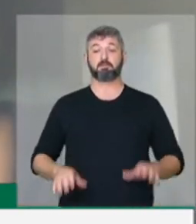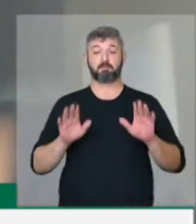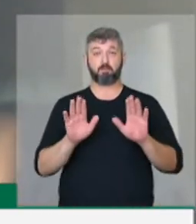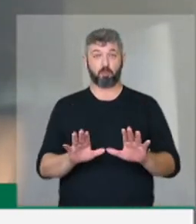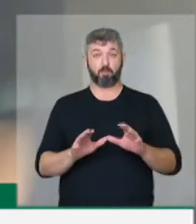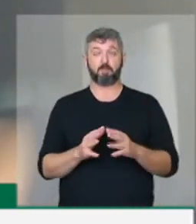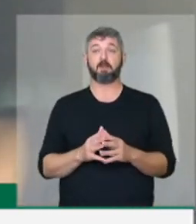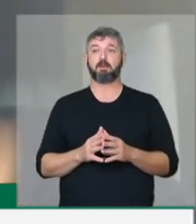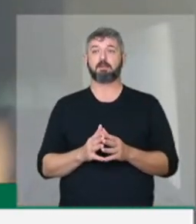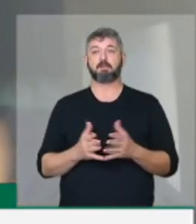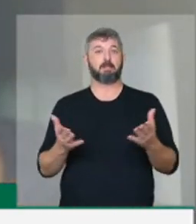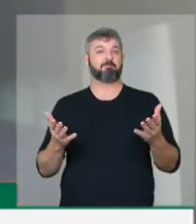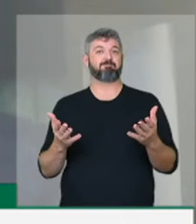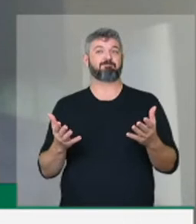AGRADEÇO. BOM, PRESIDENTE, É PRECISO... NUM CENÁRIO COMO